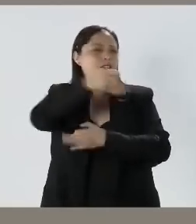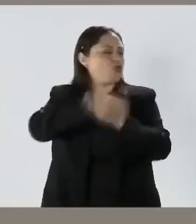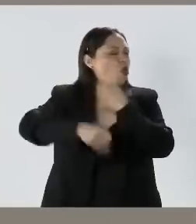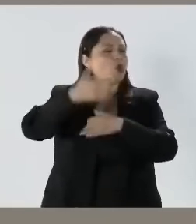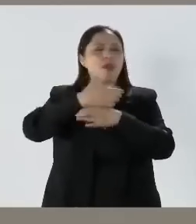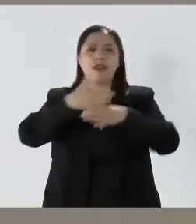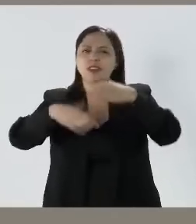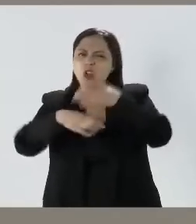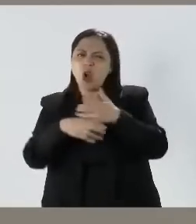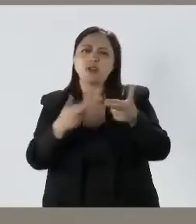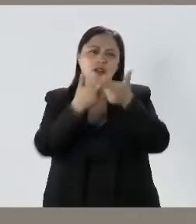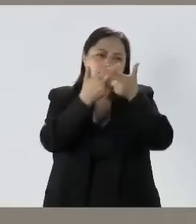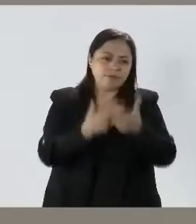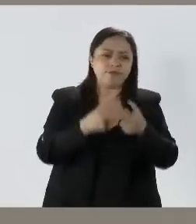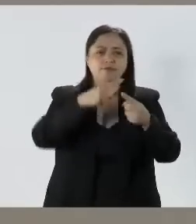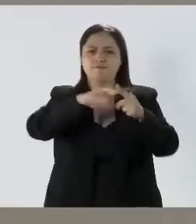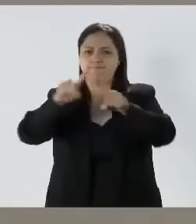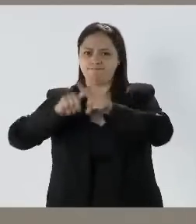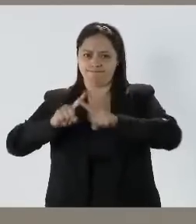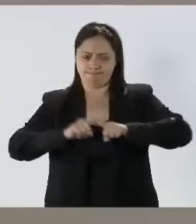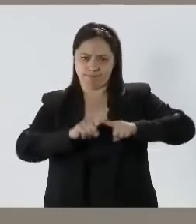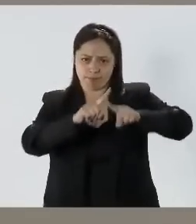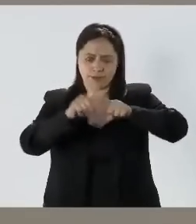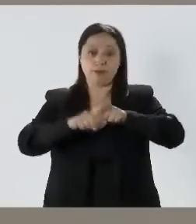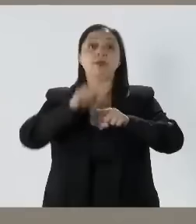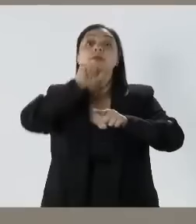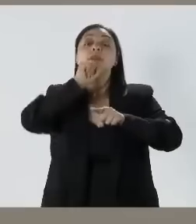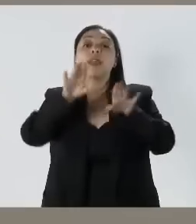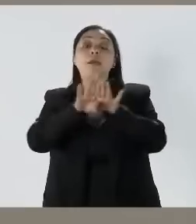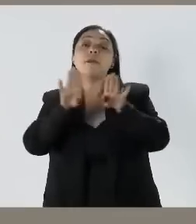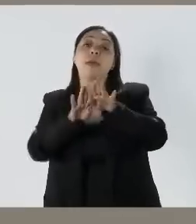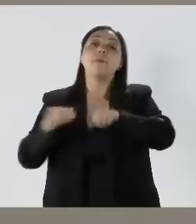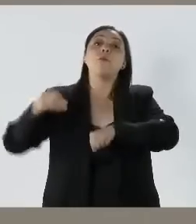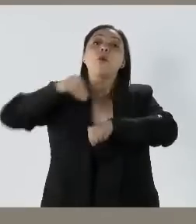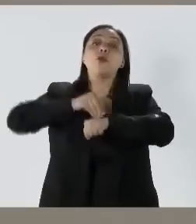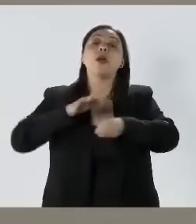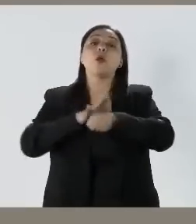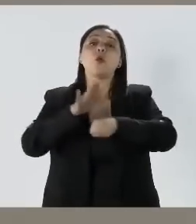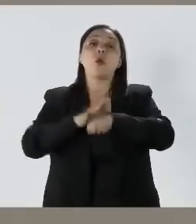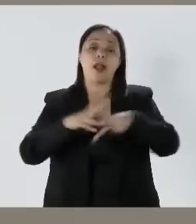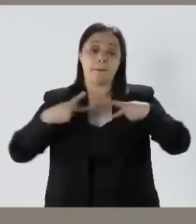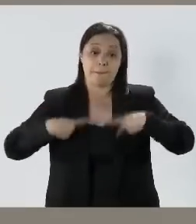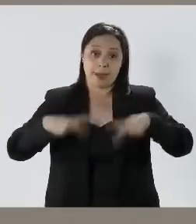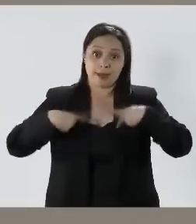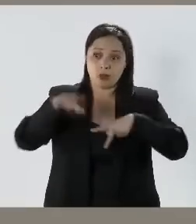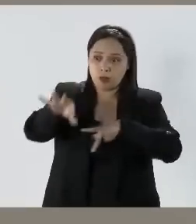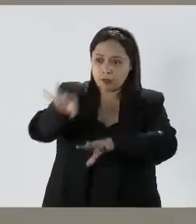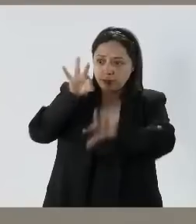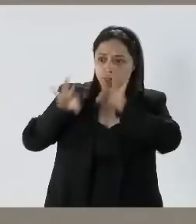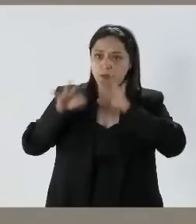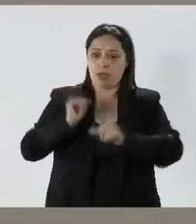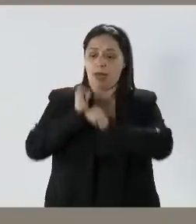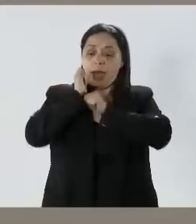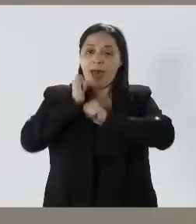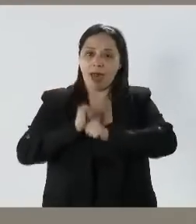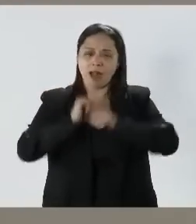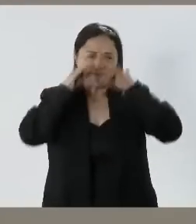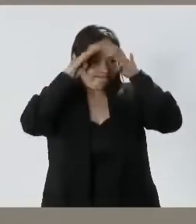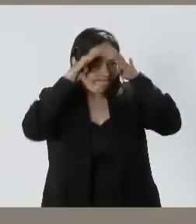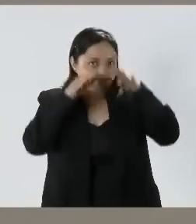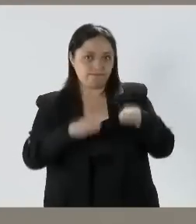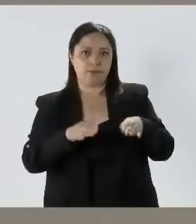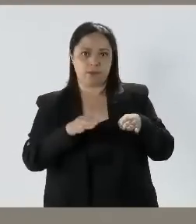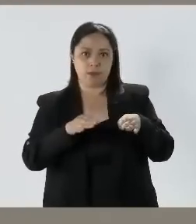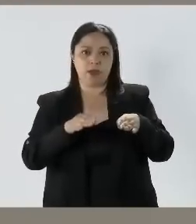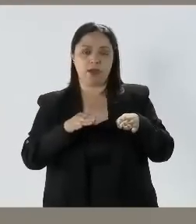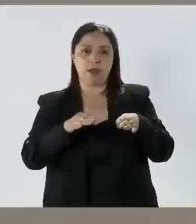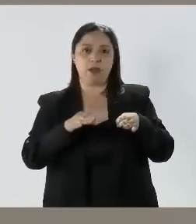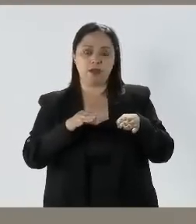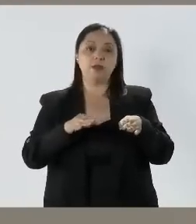e instalaremos un gabinete especializado en el tema estamos construyendo una propuesta